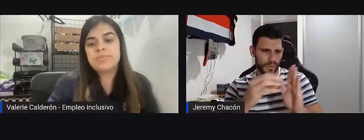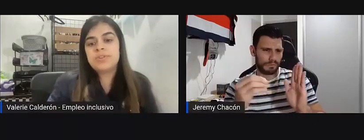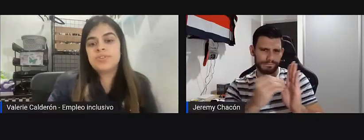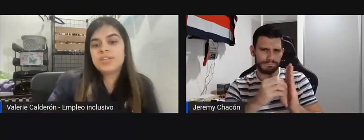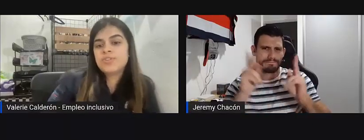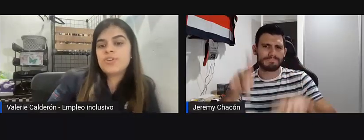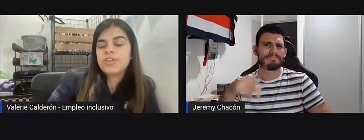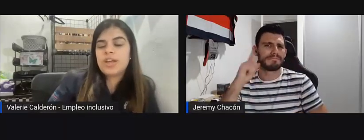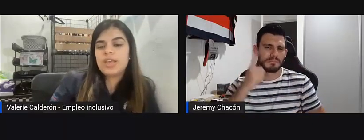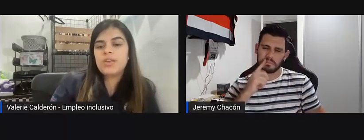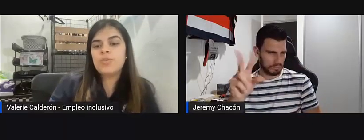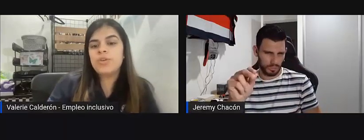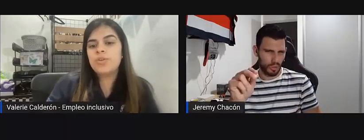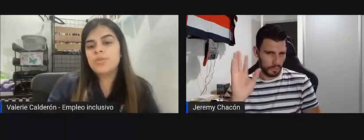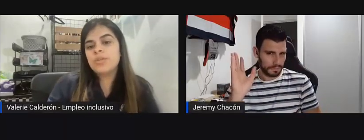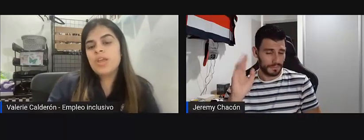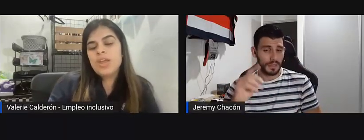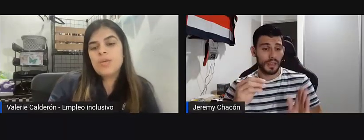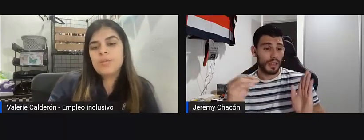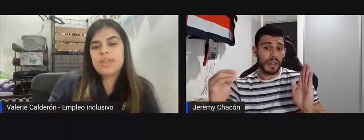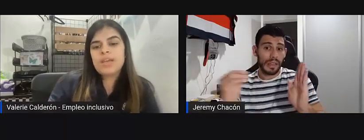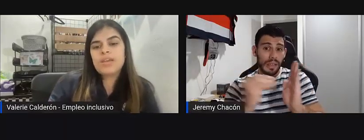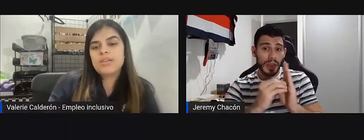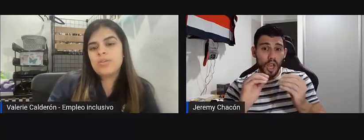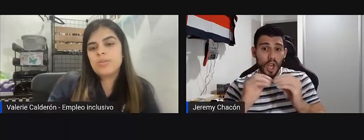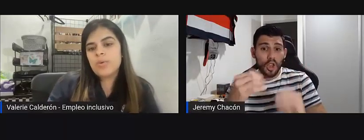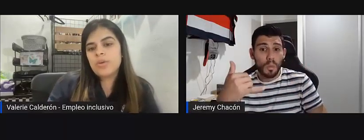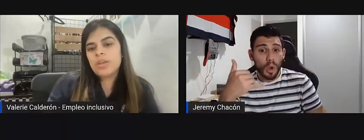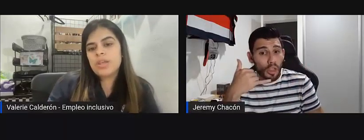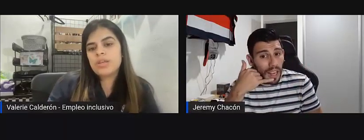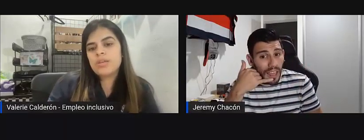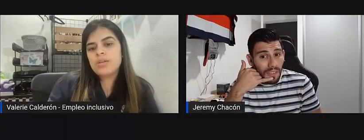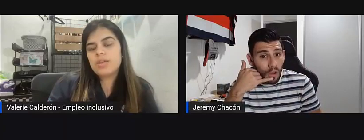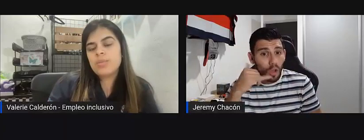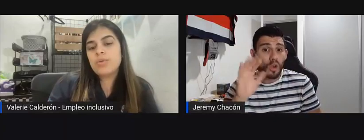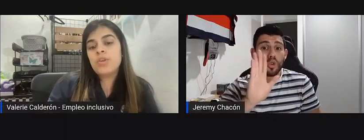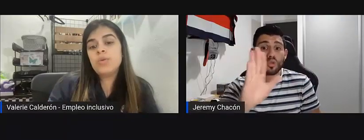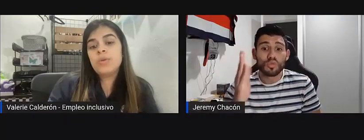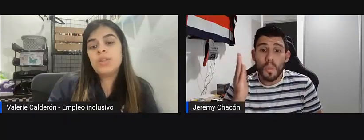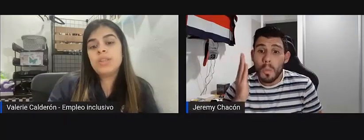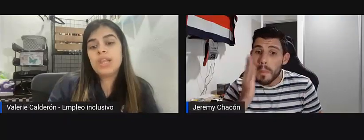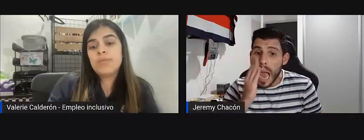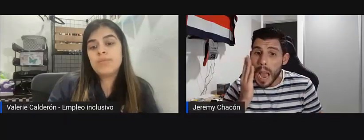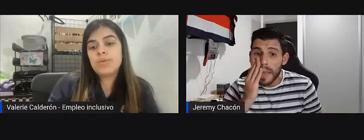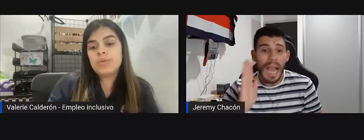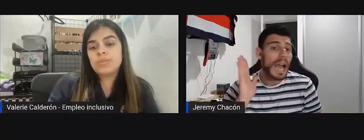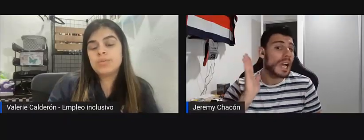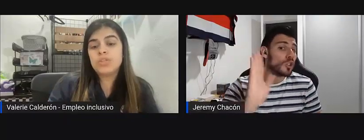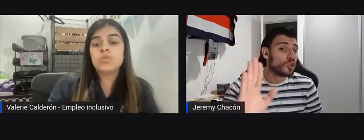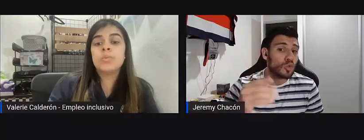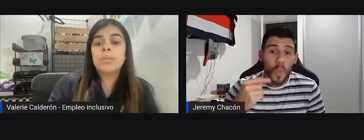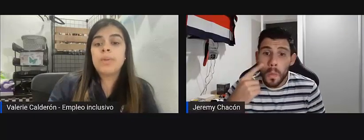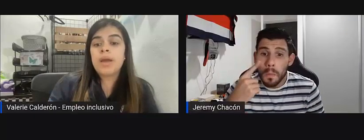usted es persona sorda y en currículum verdad lo pone y pone el número de teléfono de su mamá